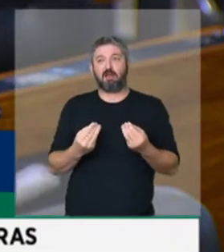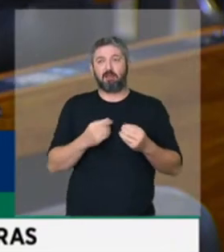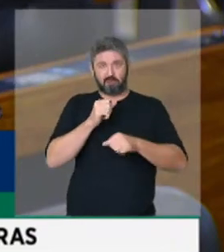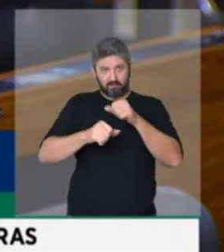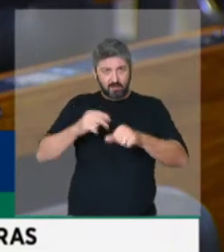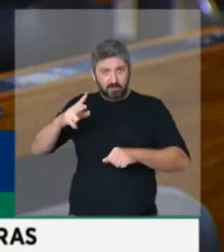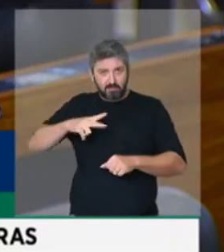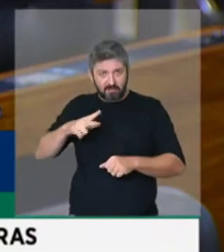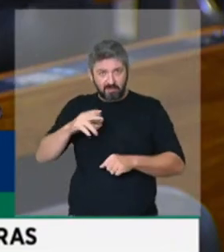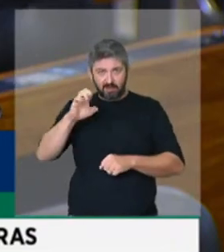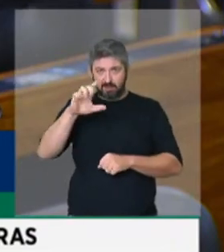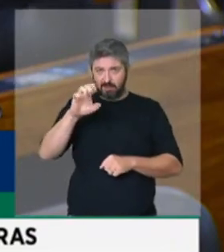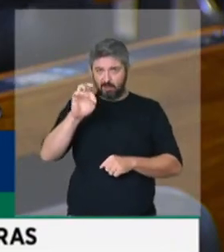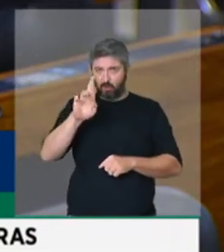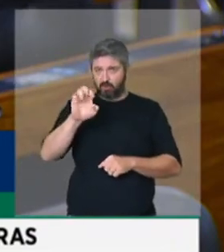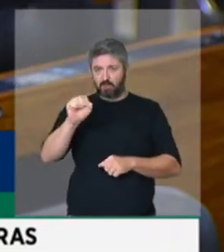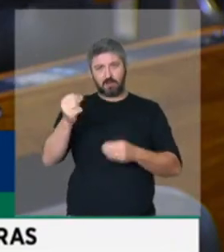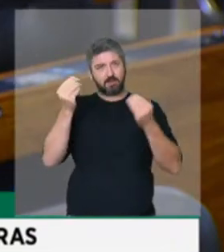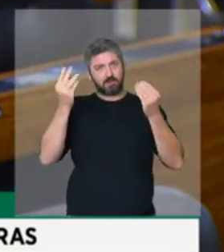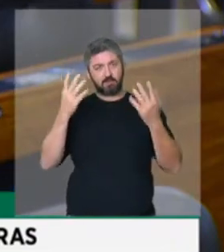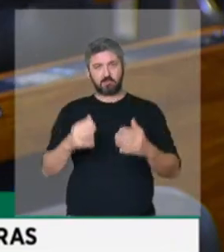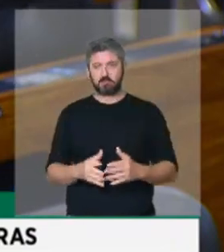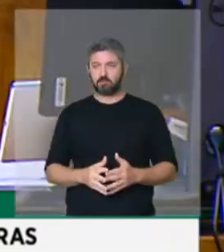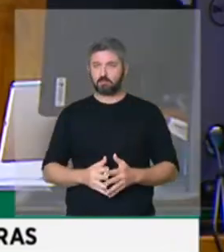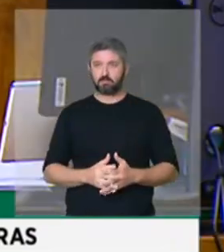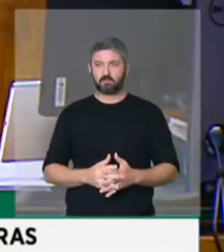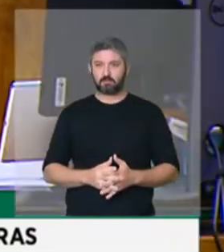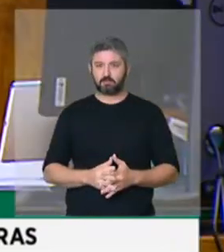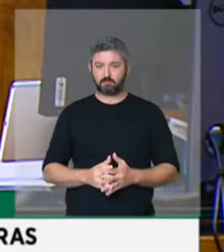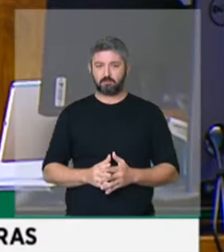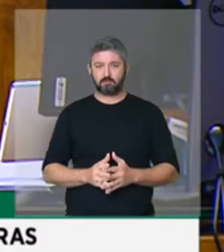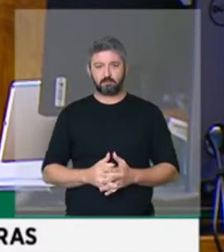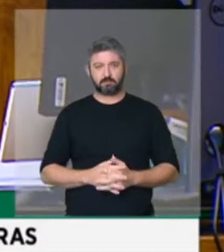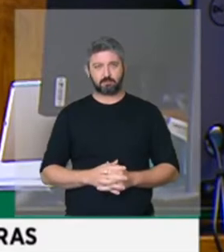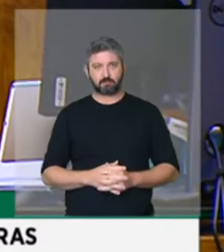QUE O BRASIL... EM 2001... O APAGÃO, COMO AMAPÁEVIDENCIOU RECENTEMENTE O APAGÃO. A ENERGIA É FUNDAMENTAL. PARA A